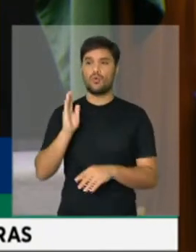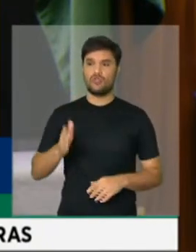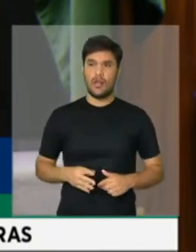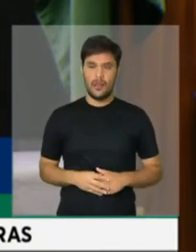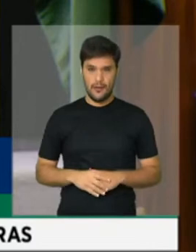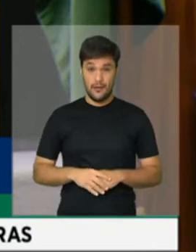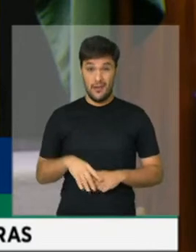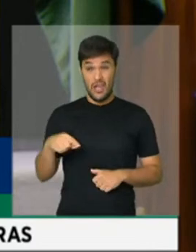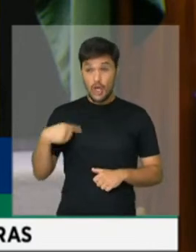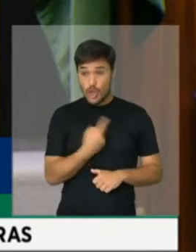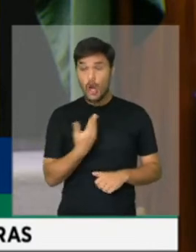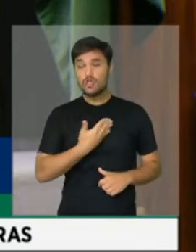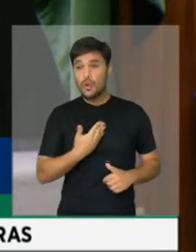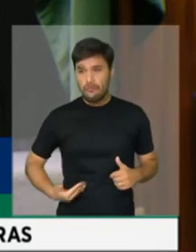LEILÕES DE ENERGIA E ENTRARAM EM OPERAÇÃO 57 MIL MEGAWATTS